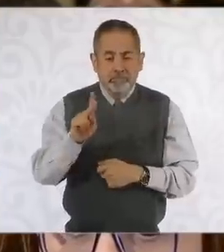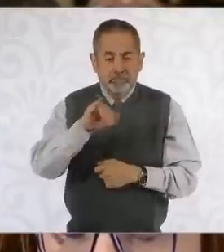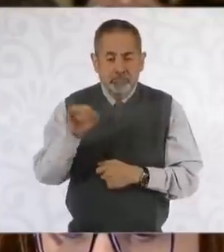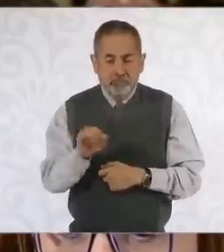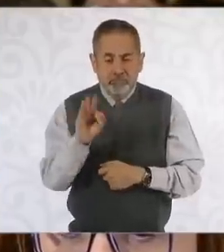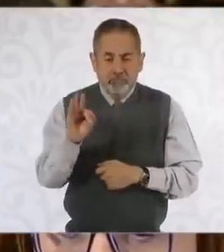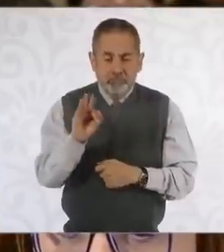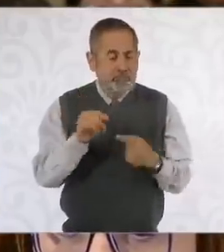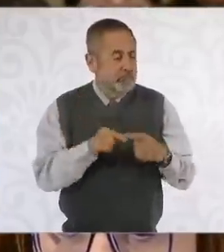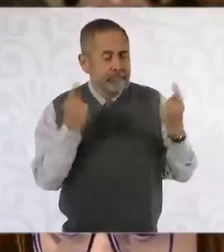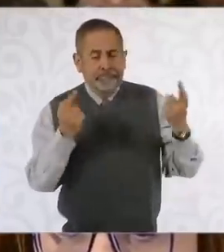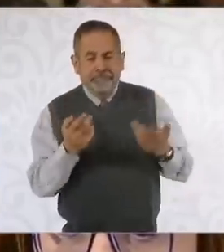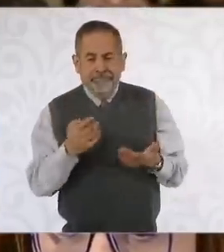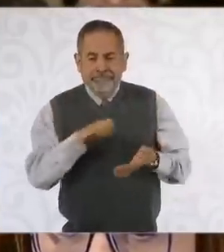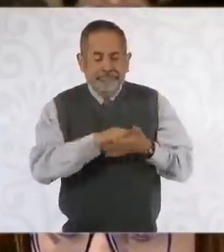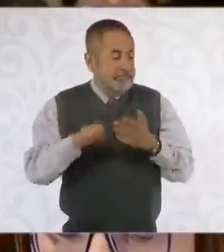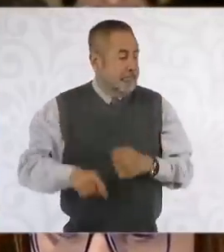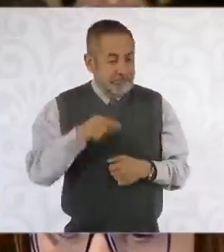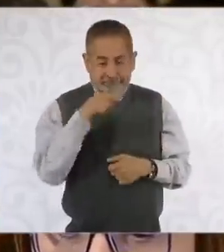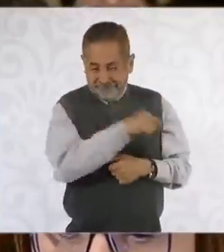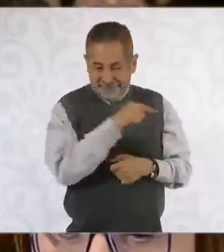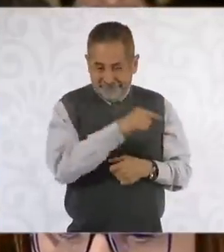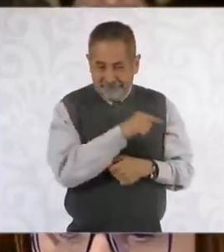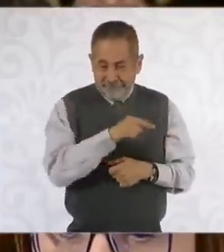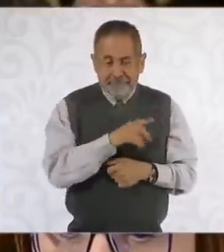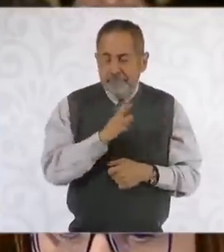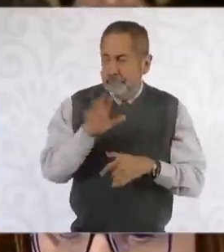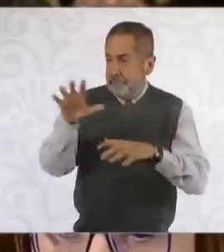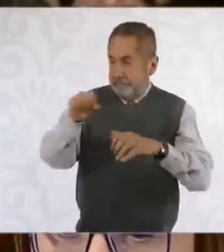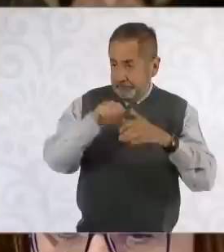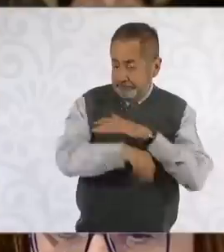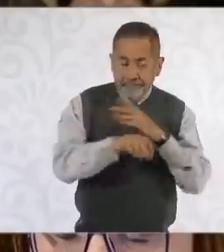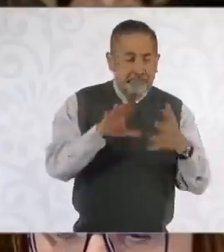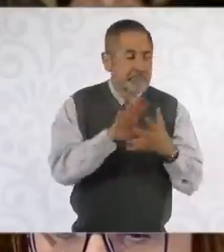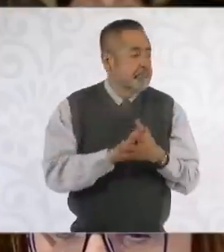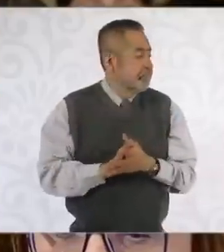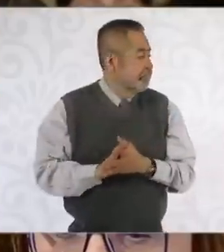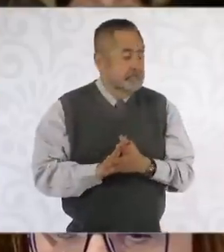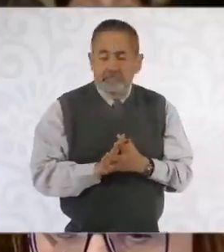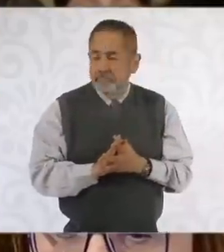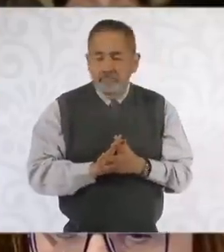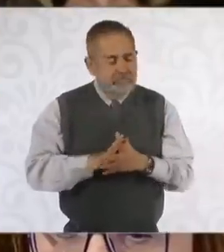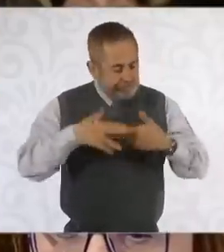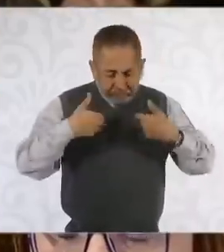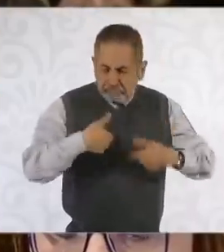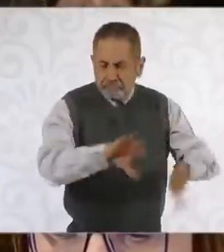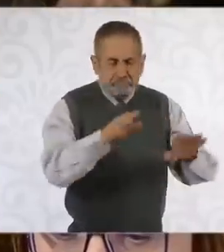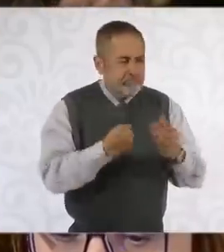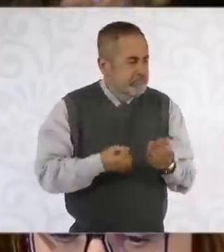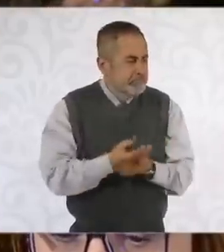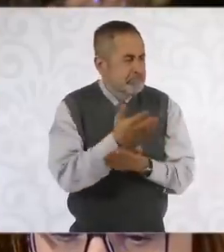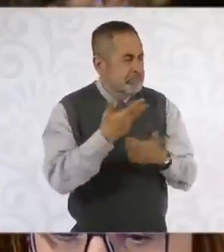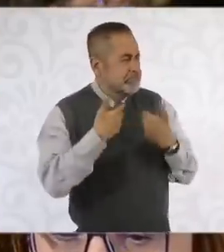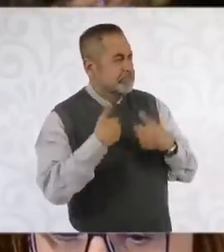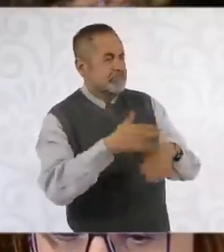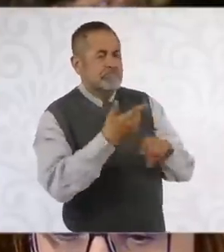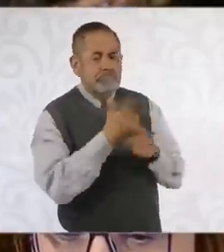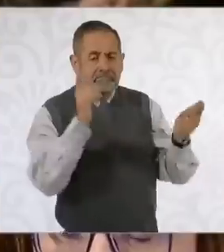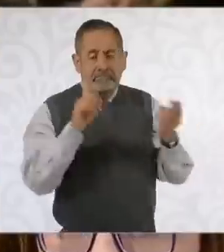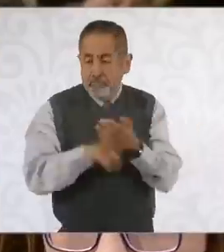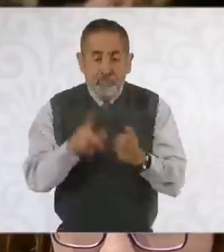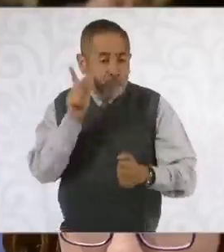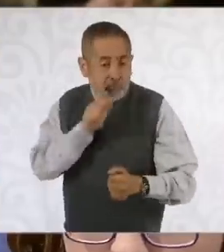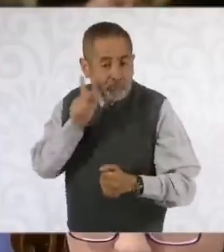que la liberación de de presuntos delincuentes eh incluso con pruebas sustento historiales mismos